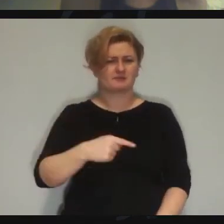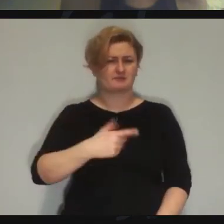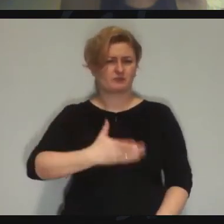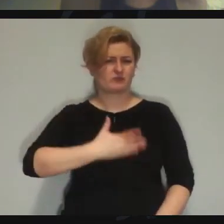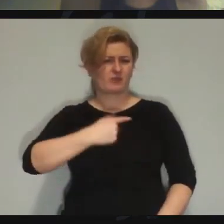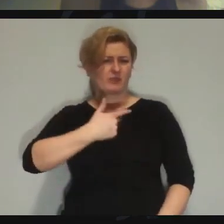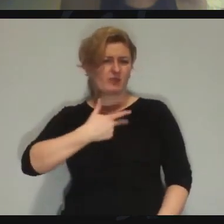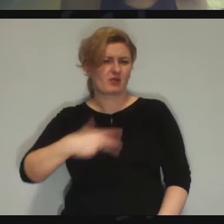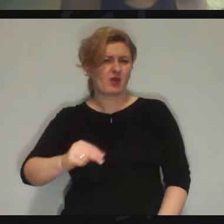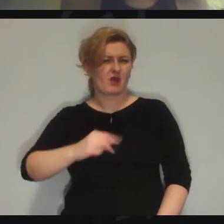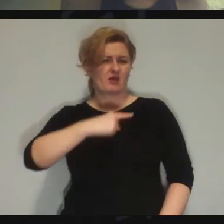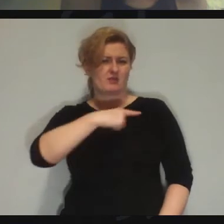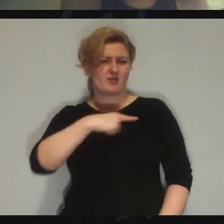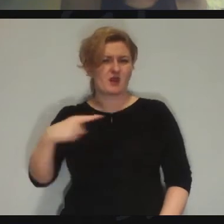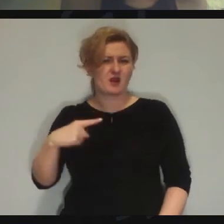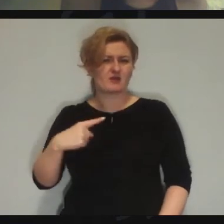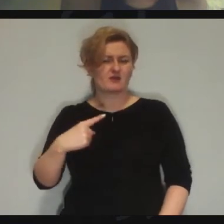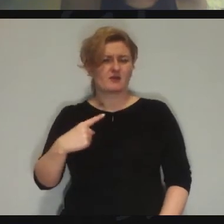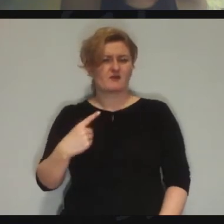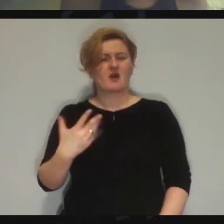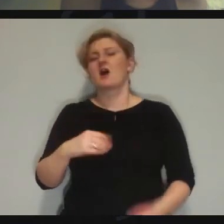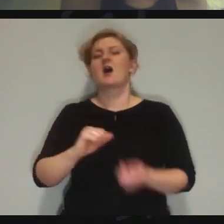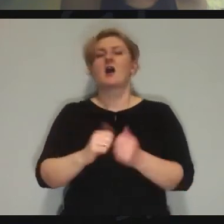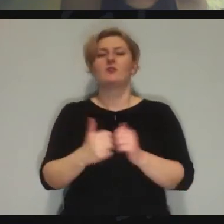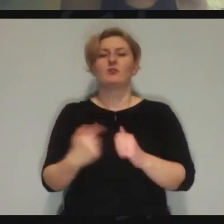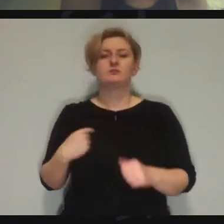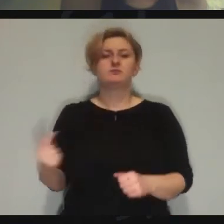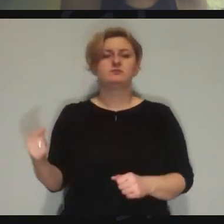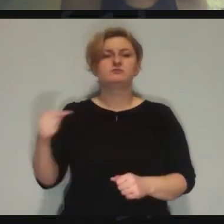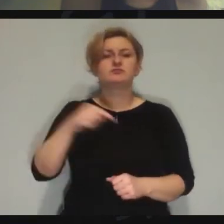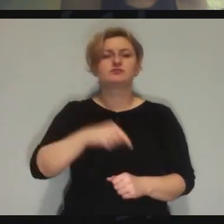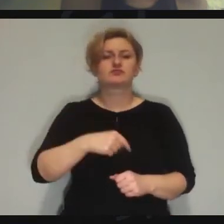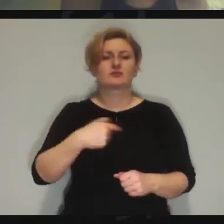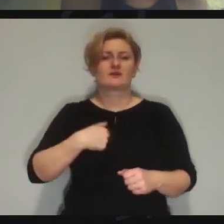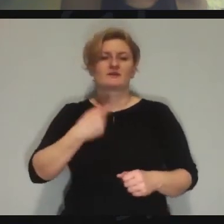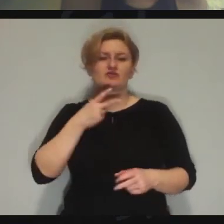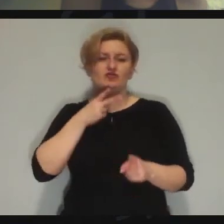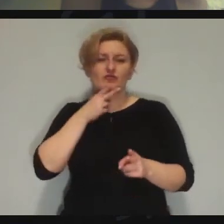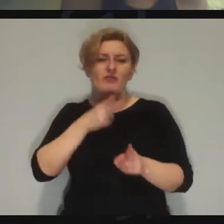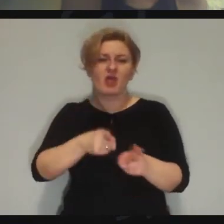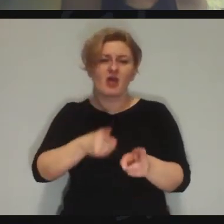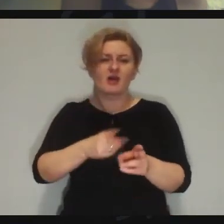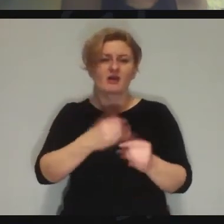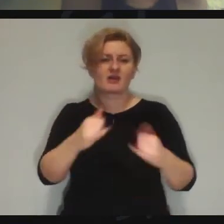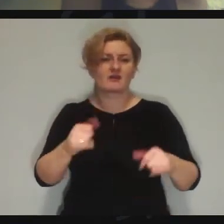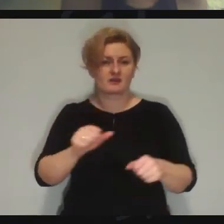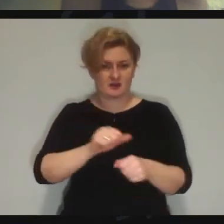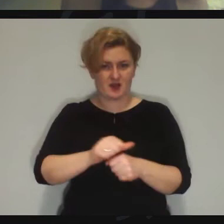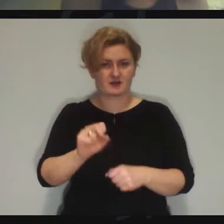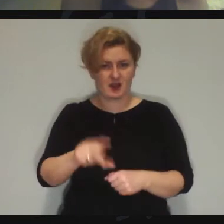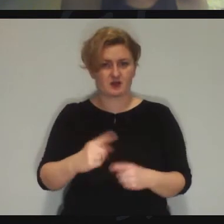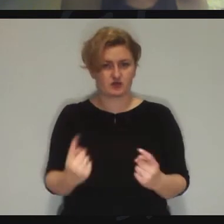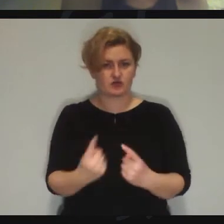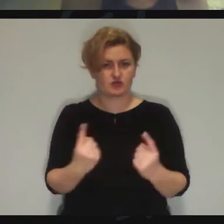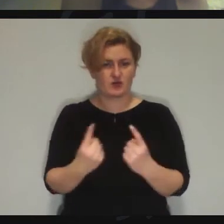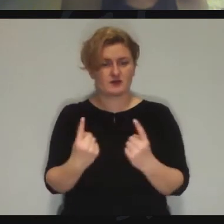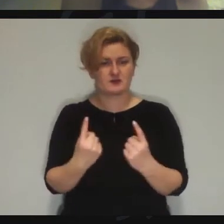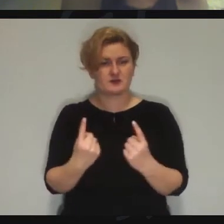i przyszedł pośmiać się z innych. Czy są takie przypadki?